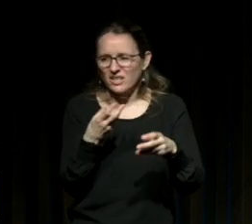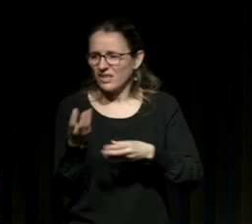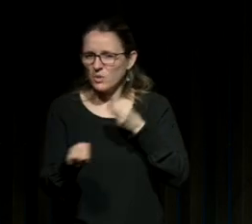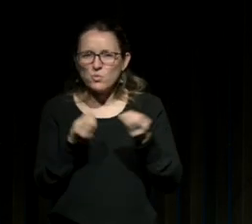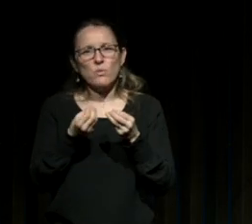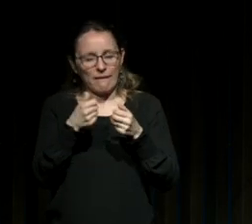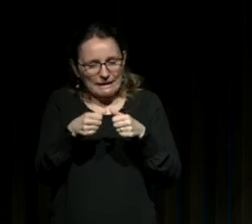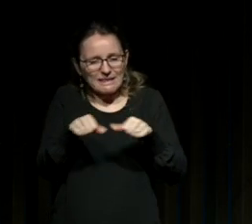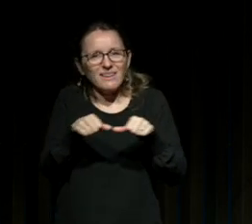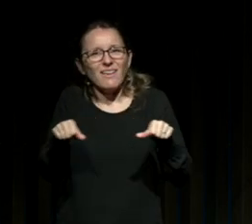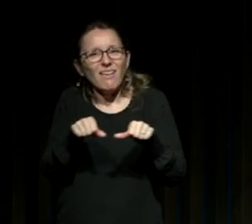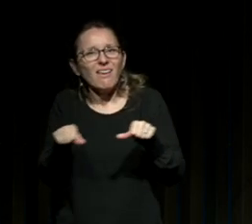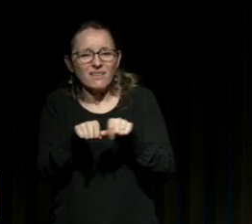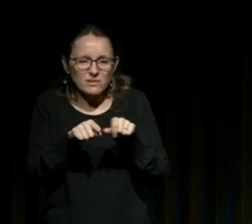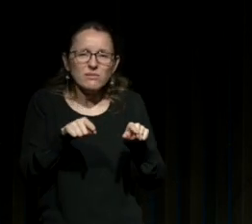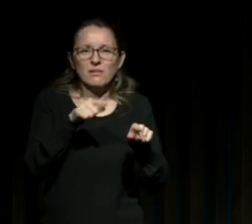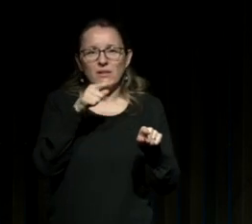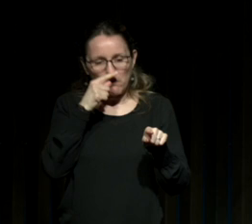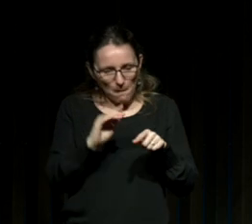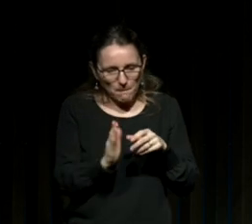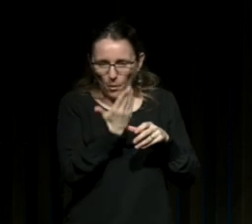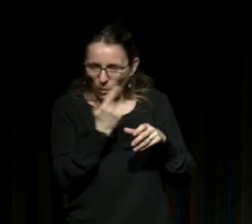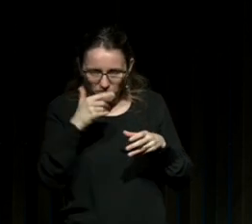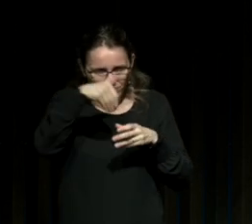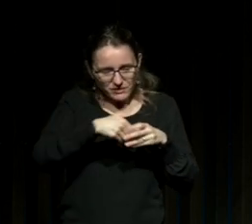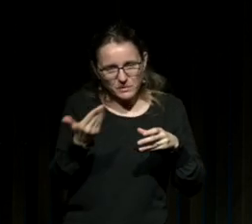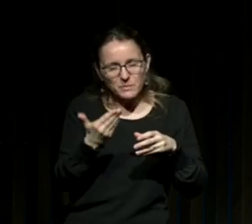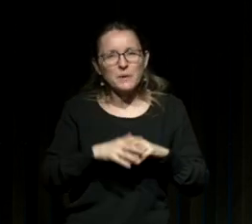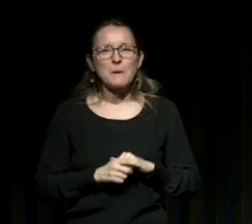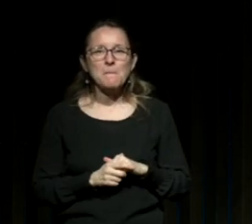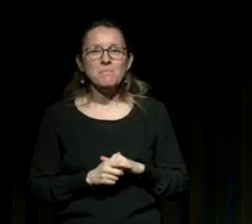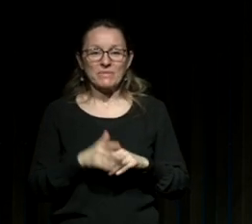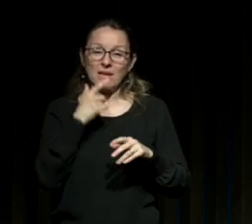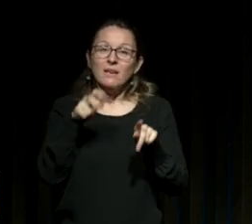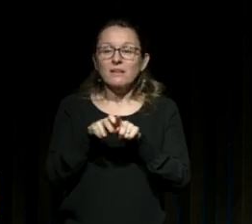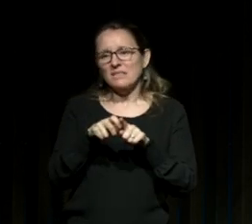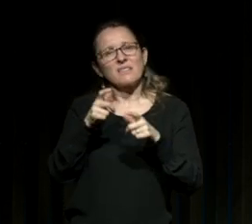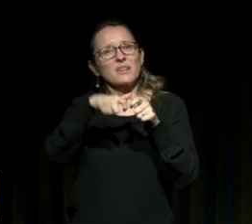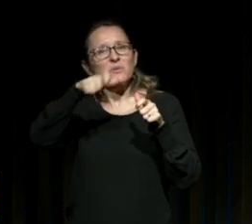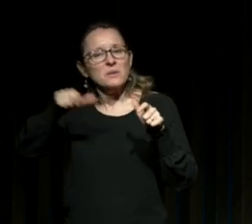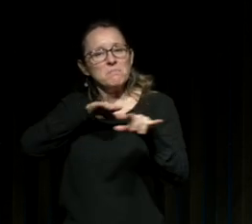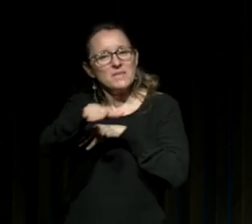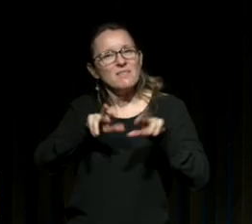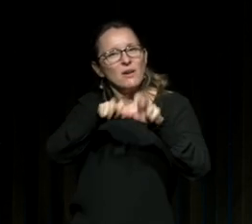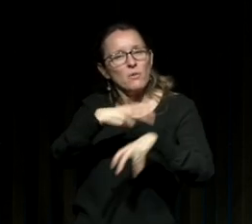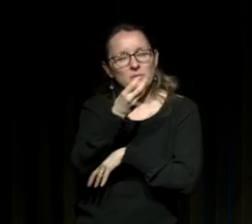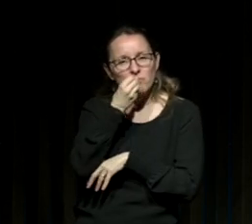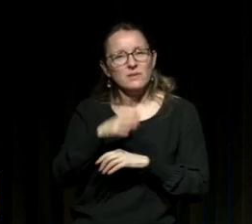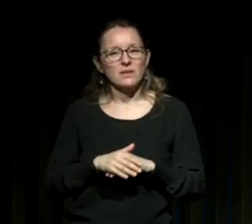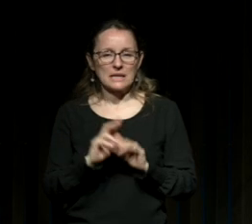plan de l'industrie agroalimentaire de l'éducation en milieu scolaire promotion de l'allaitement et